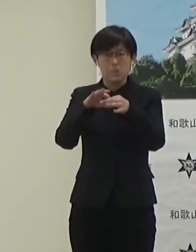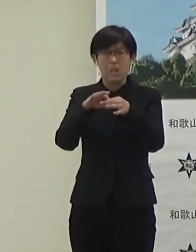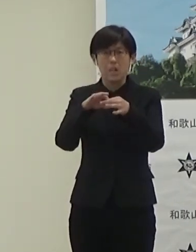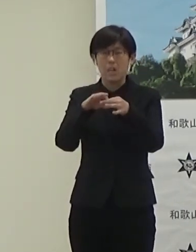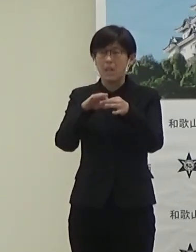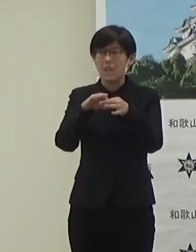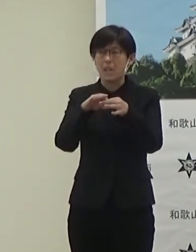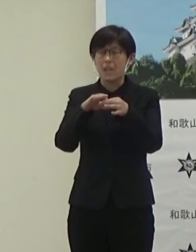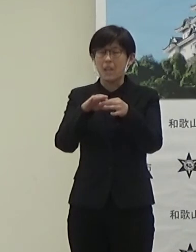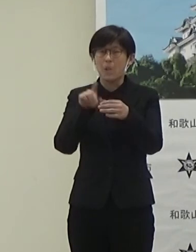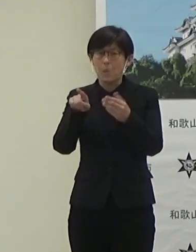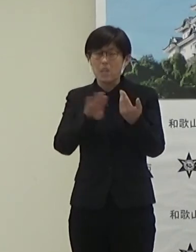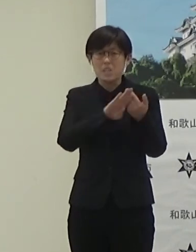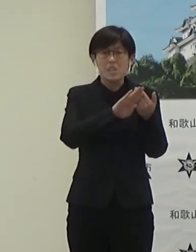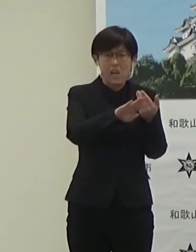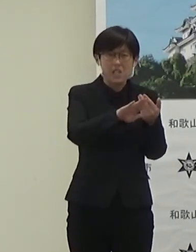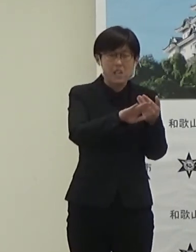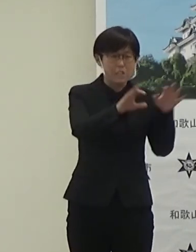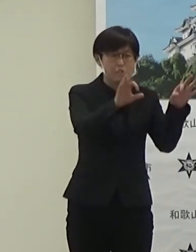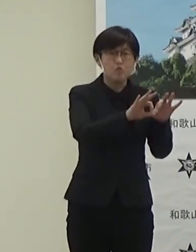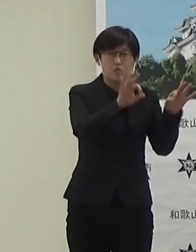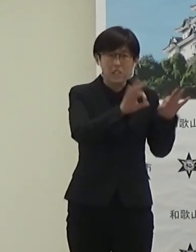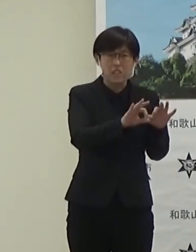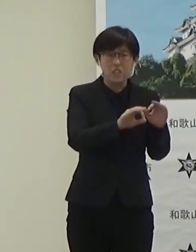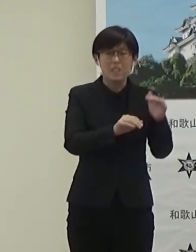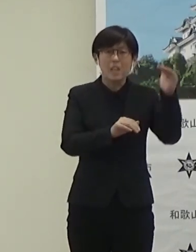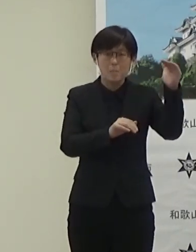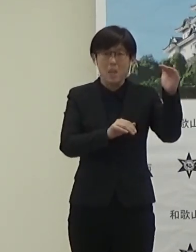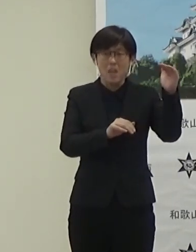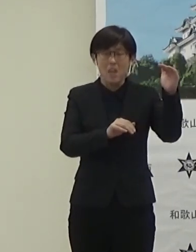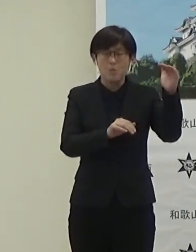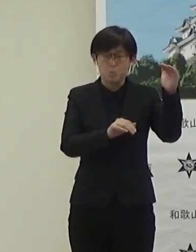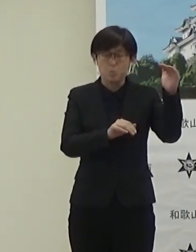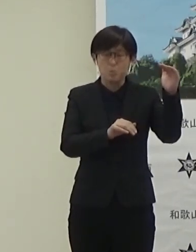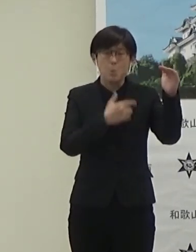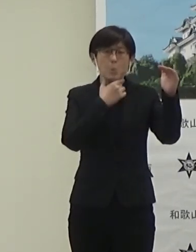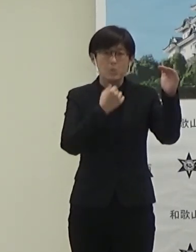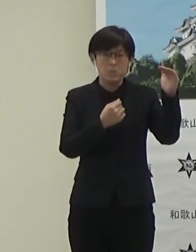カジノ以外で収益性を高めていって欲しい というのはこの前の特別委ですか